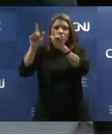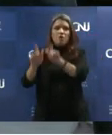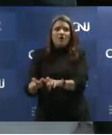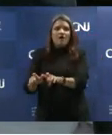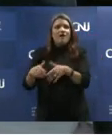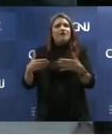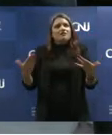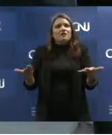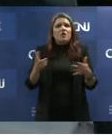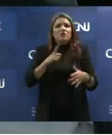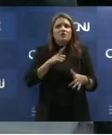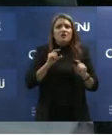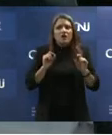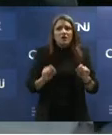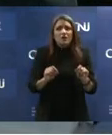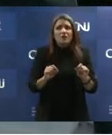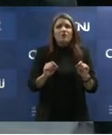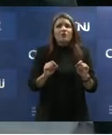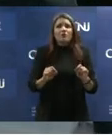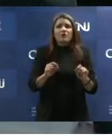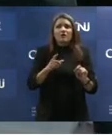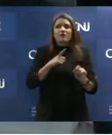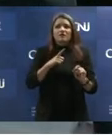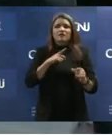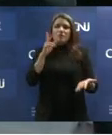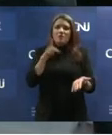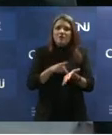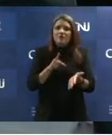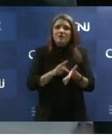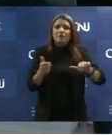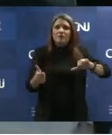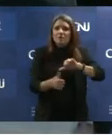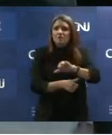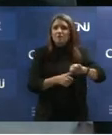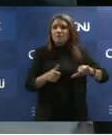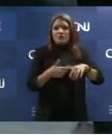não sentir verdadeira inversão da presunção de inocência e antecipação de pena.